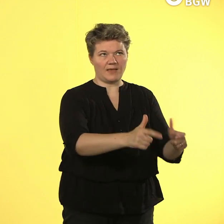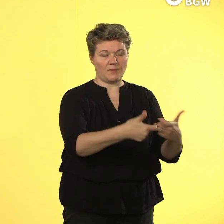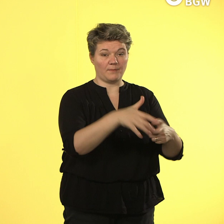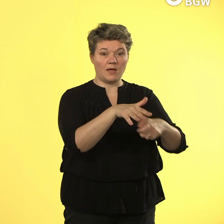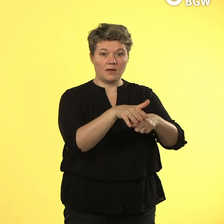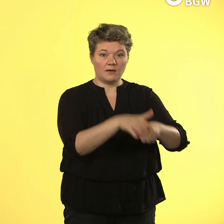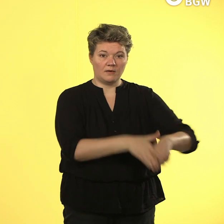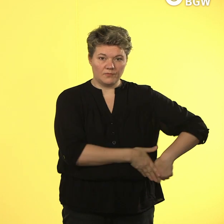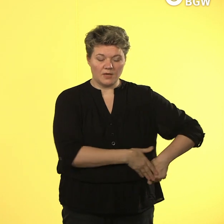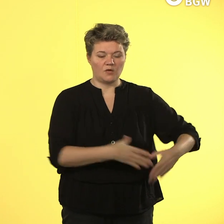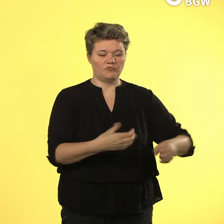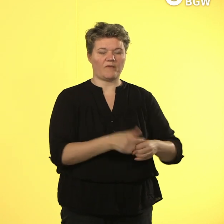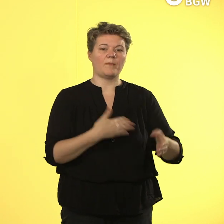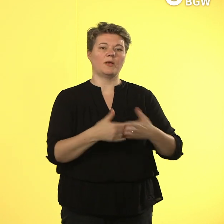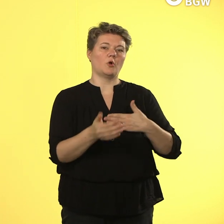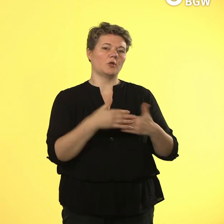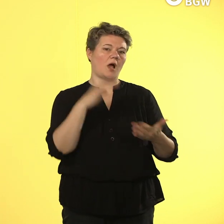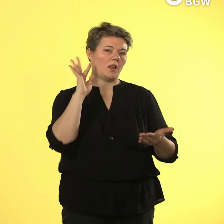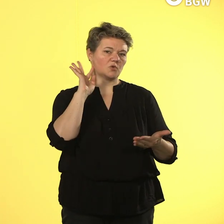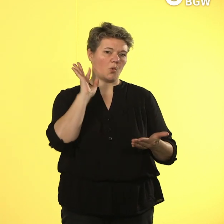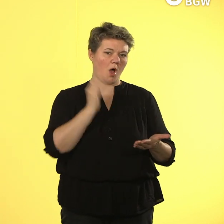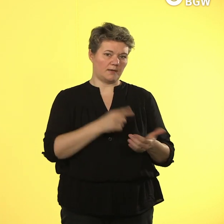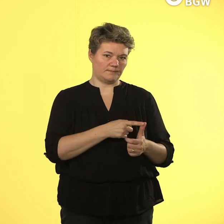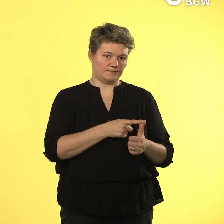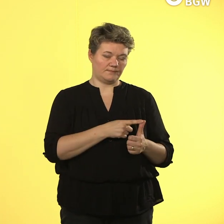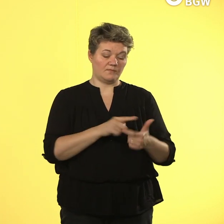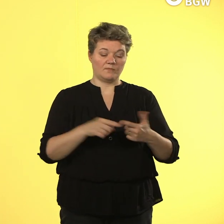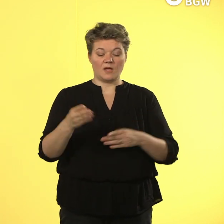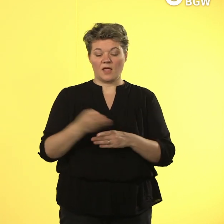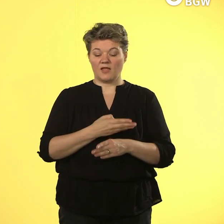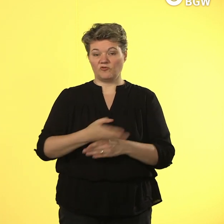sich entscheiden, will ich Schulz von Thun, als Beispiel, widerlegen oder will ich gucken, wo mir das irgendwas hilft?